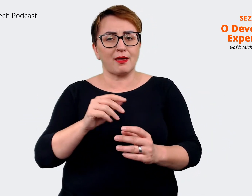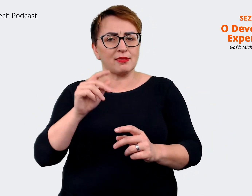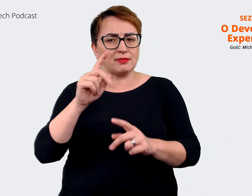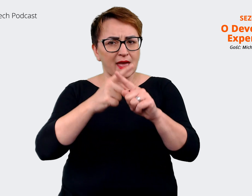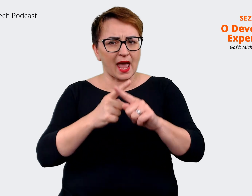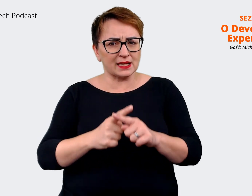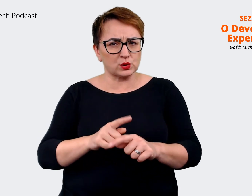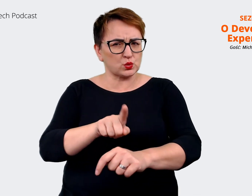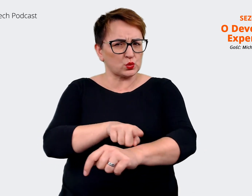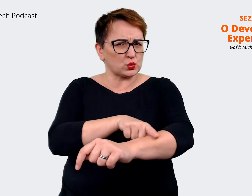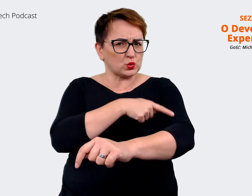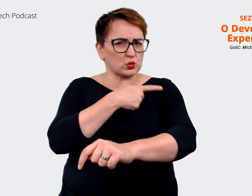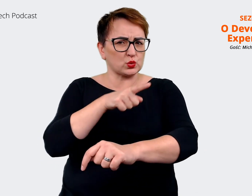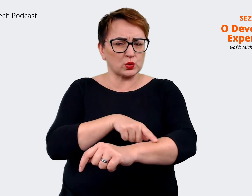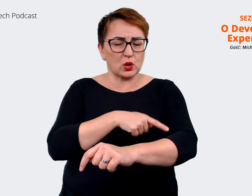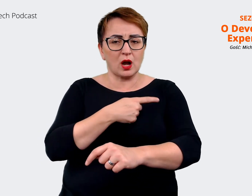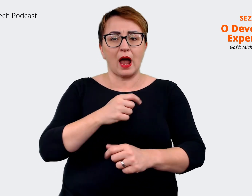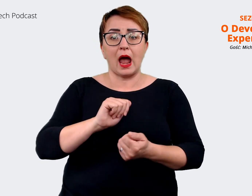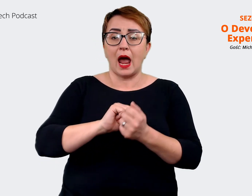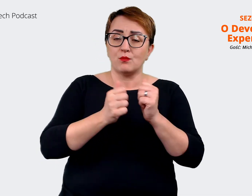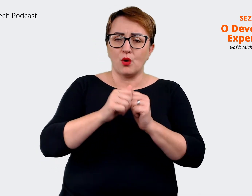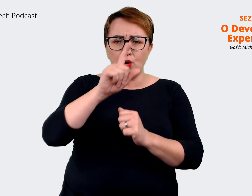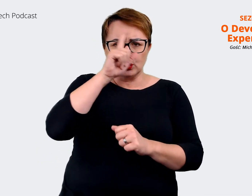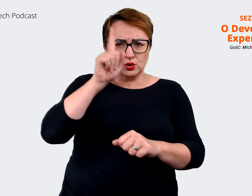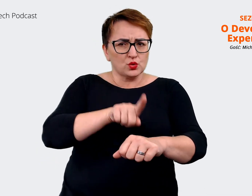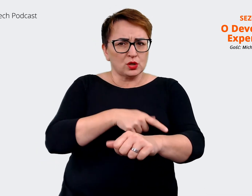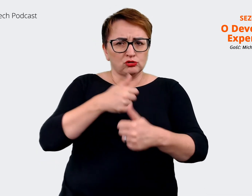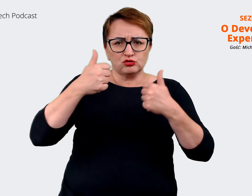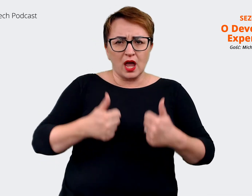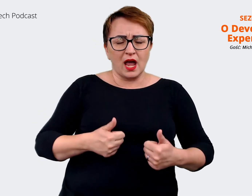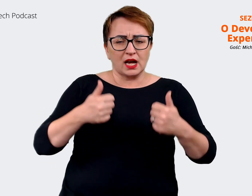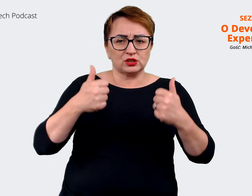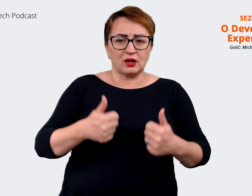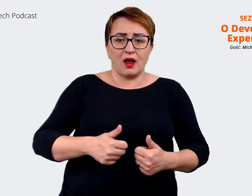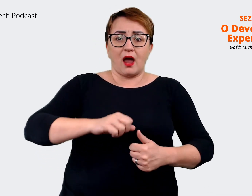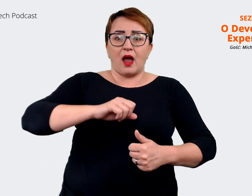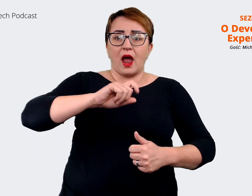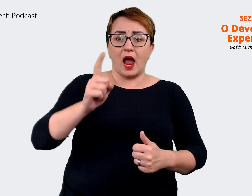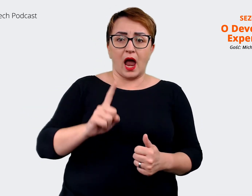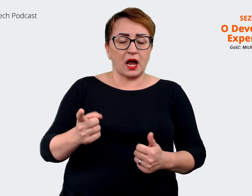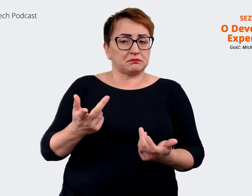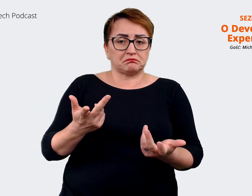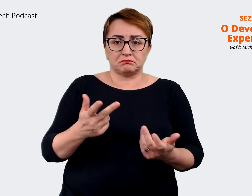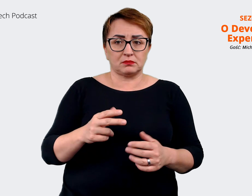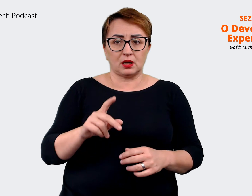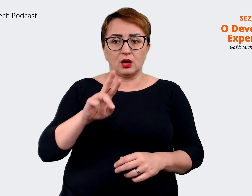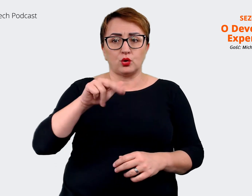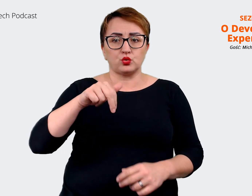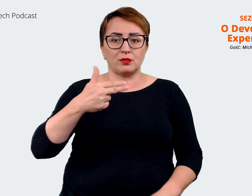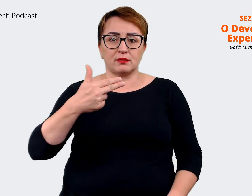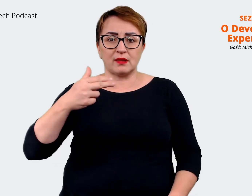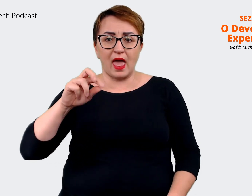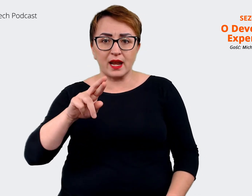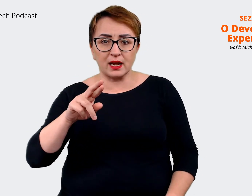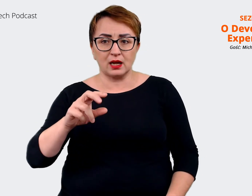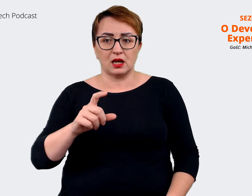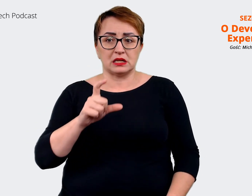albo ludzie bardzo długo czekają aż jakieś runnery dajmy na to CI nie są w wystarczającej ilości,